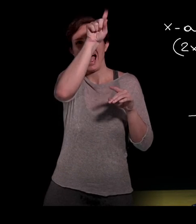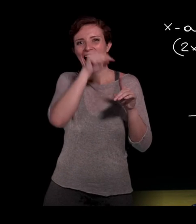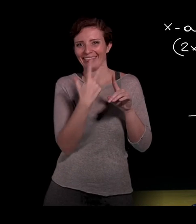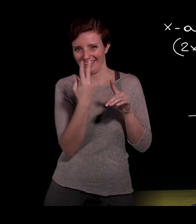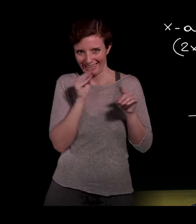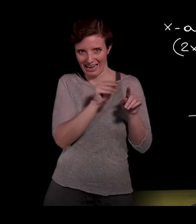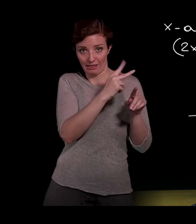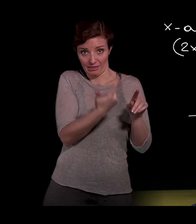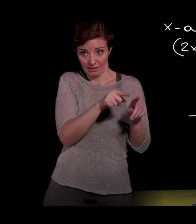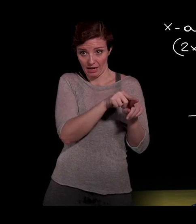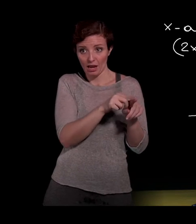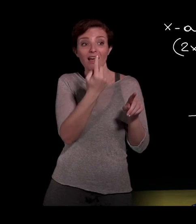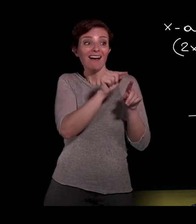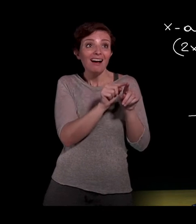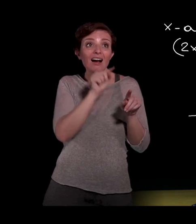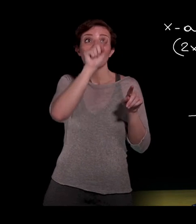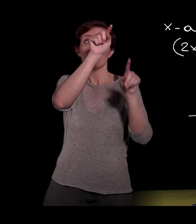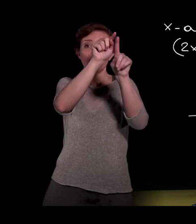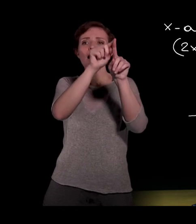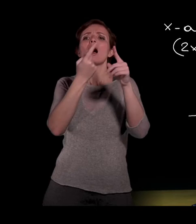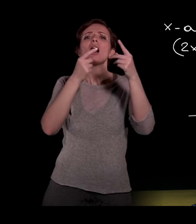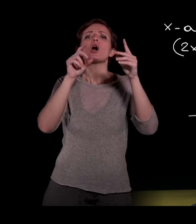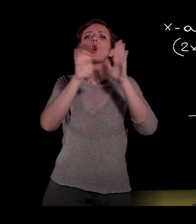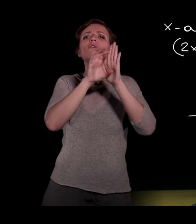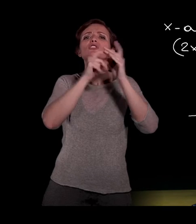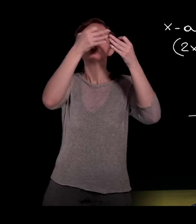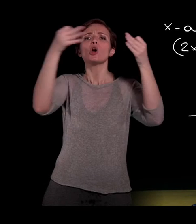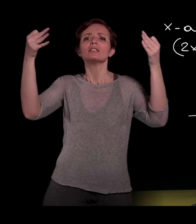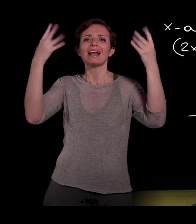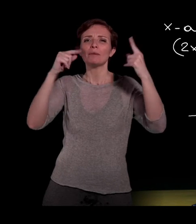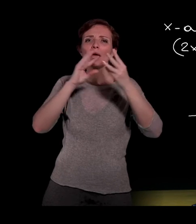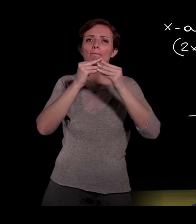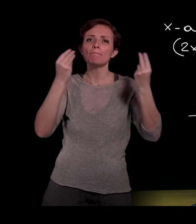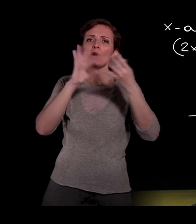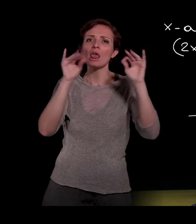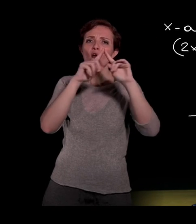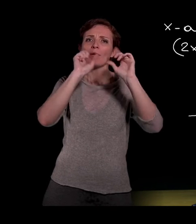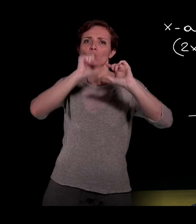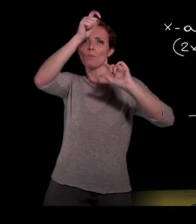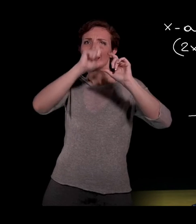In questa prima riga, invece, mettiamo i coefficienti ordinati del polinomio che sta al numeratore,